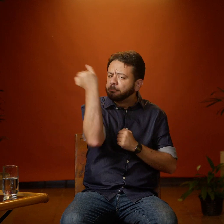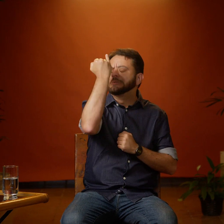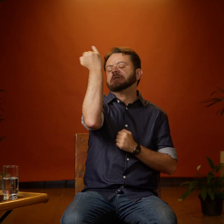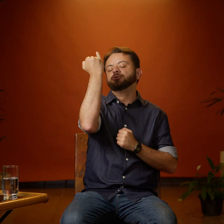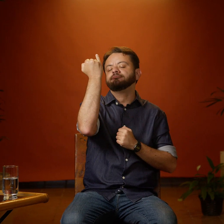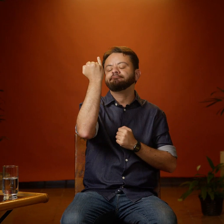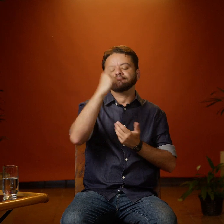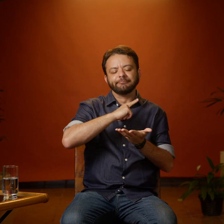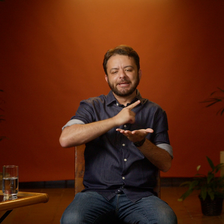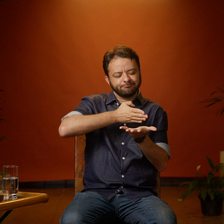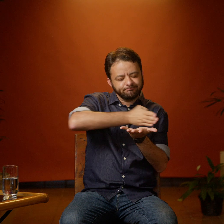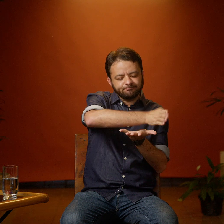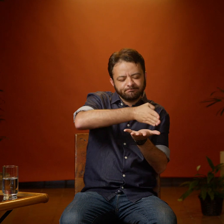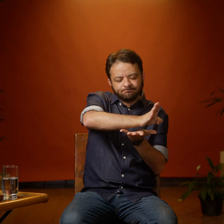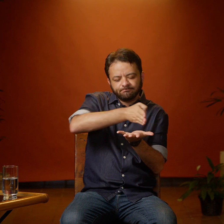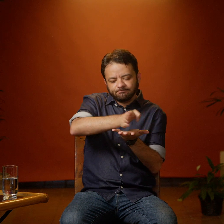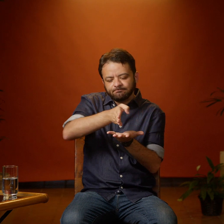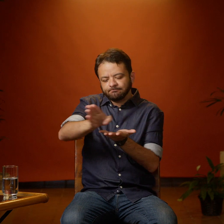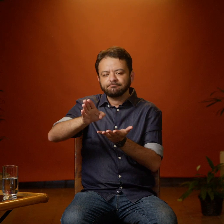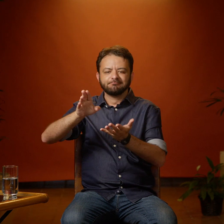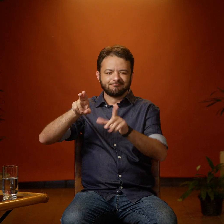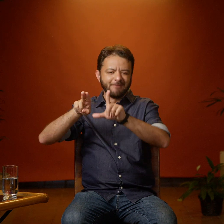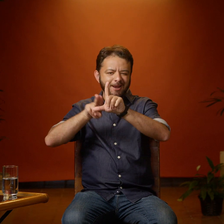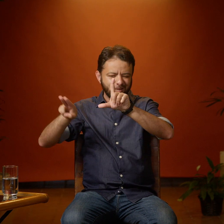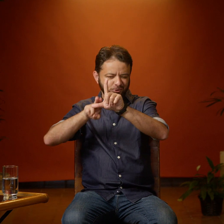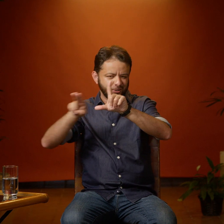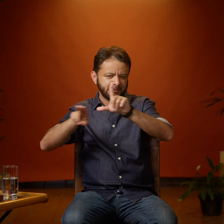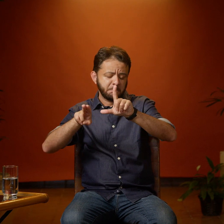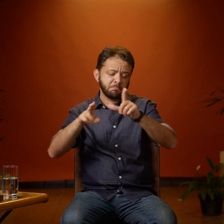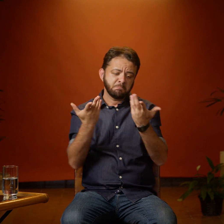É importante direcionarmos para cada legenda, os verbos e adjetivo,